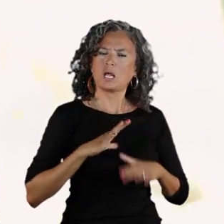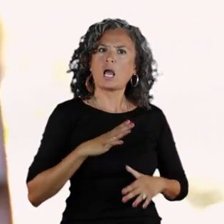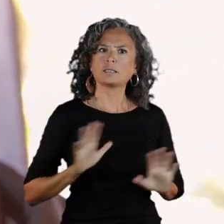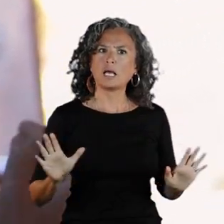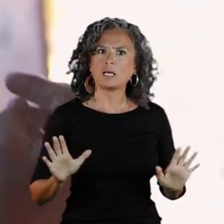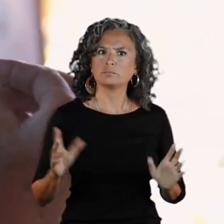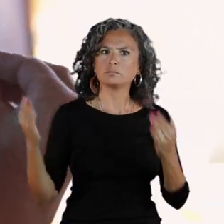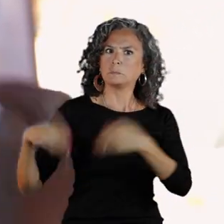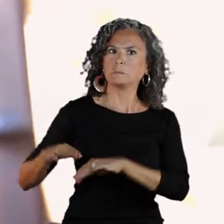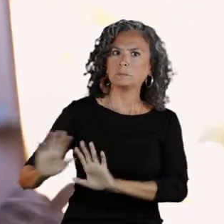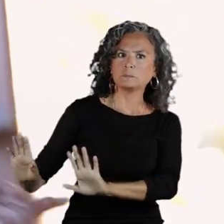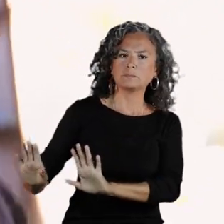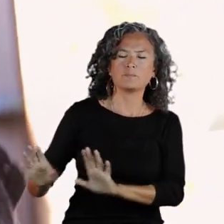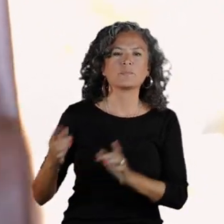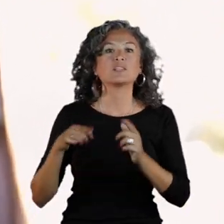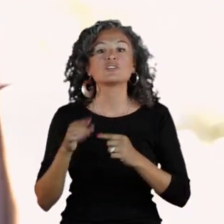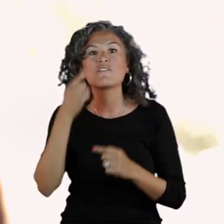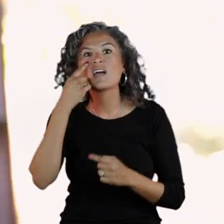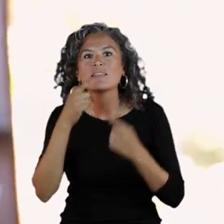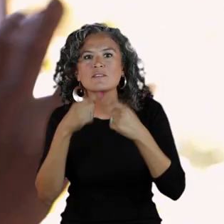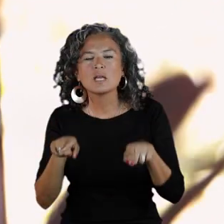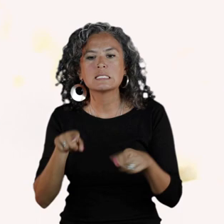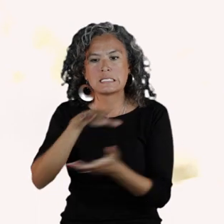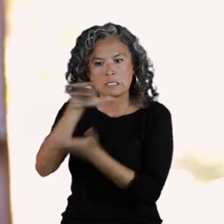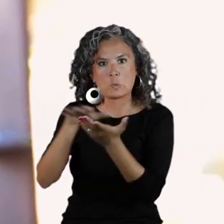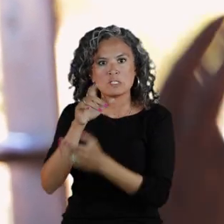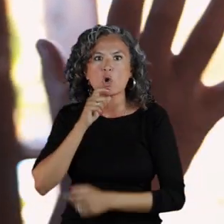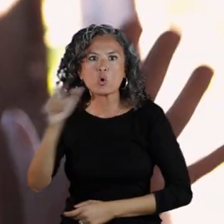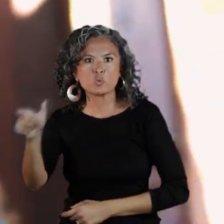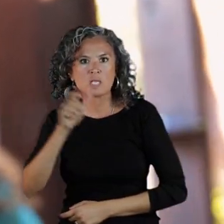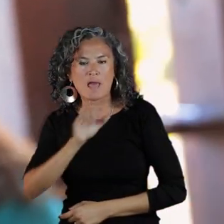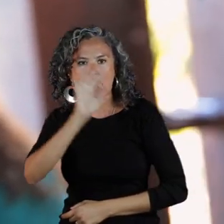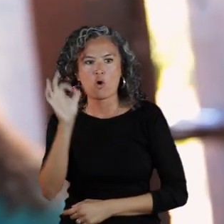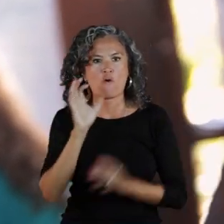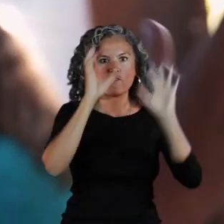Entonces para diferenciar estas 3 situaciones posibles: violencia cruzada, violencia de